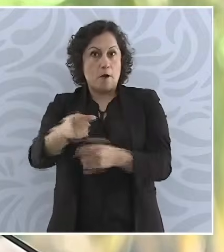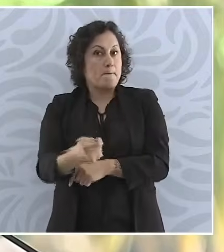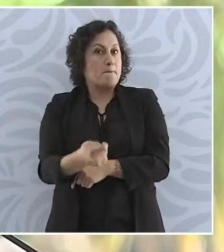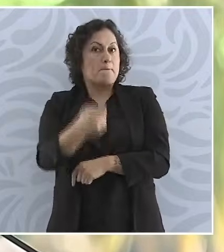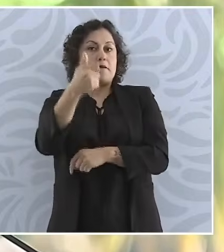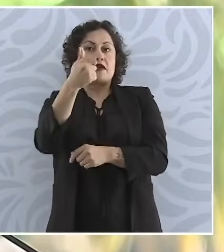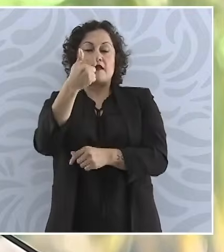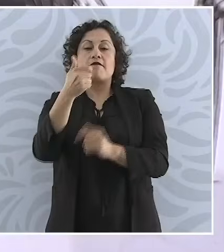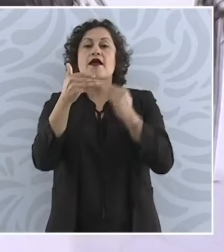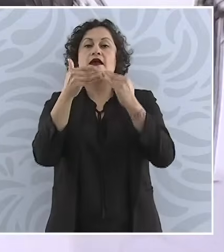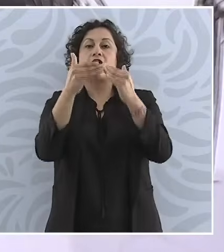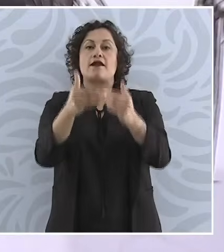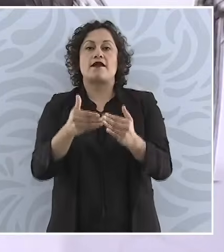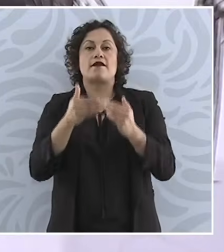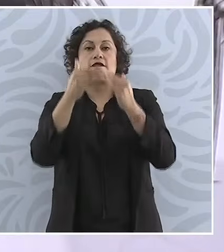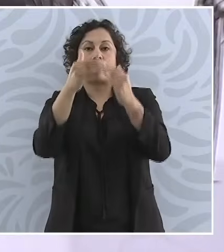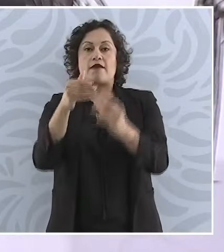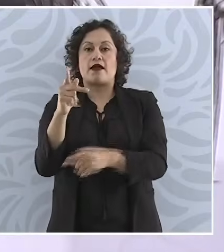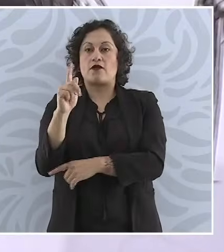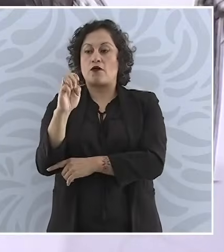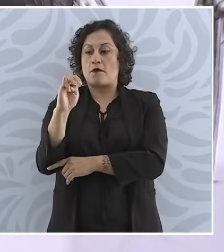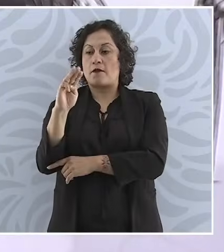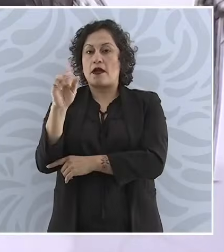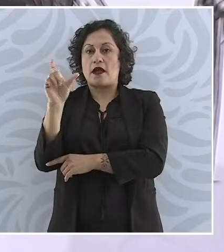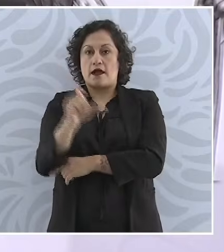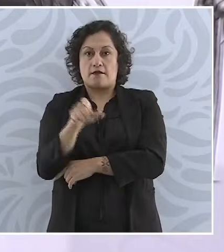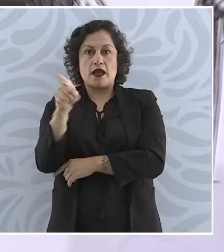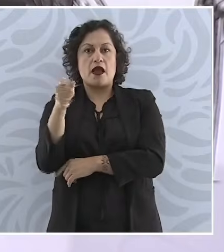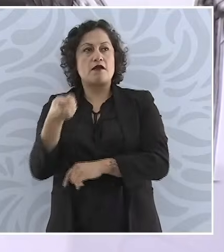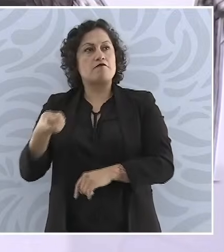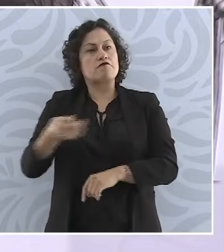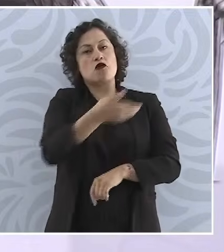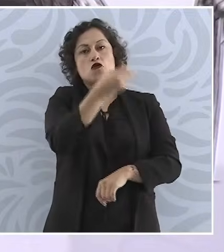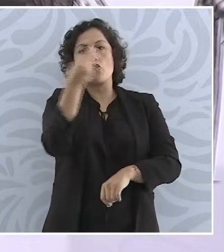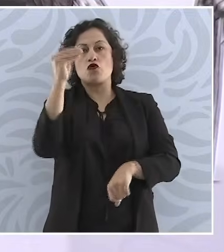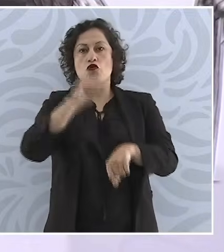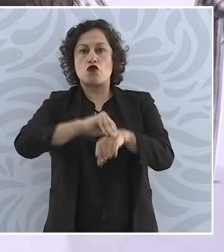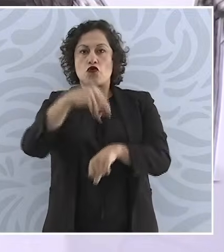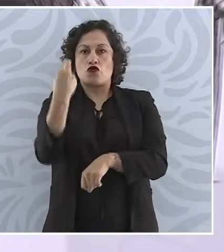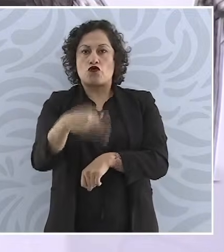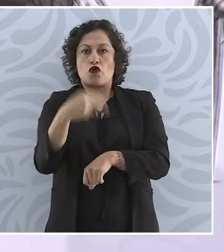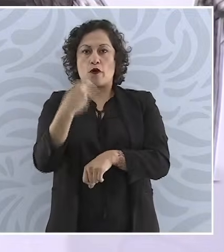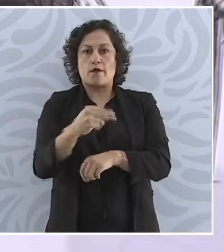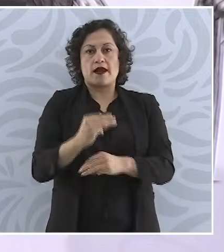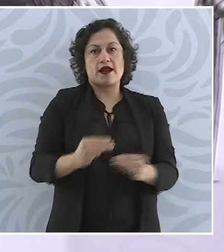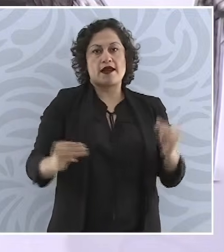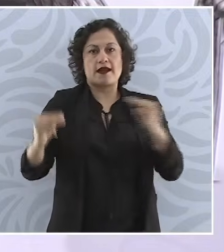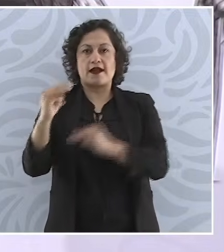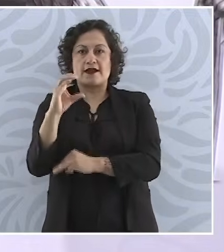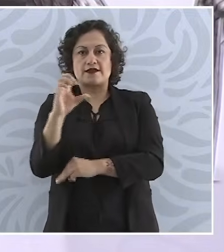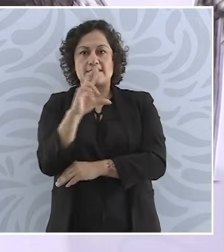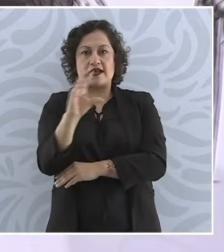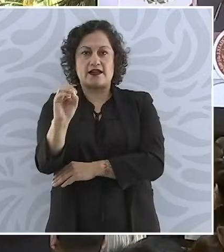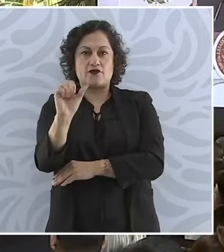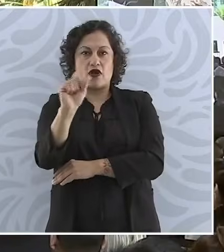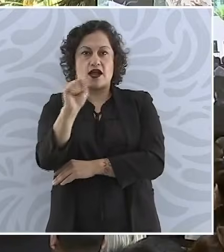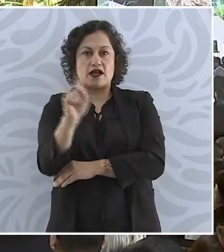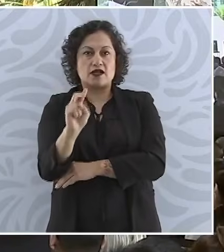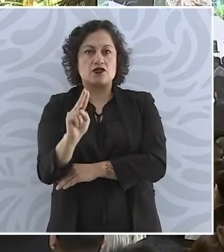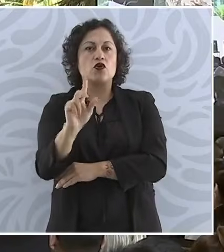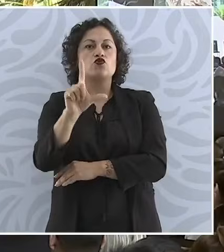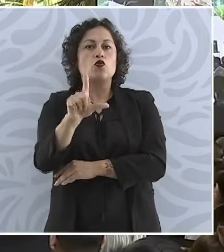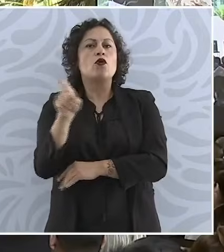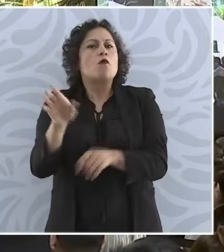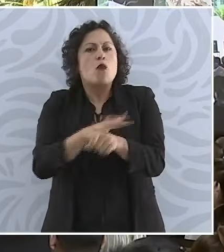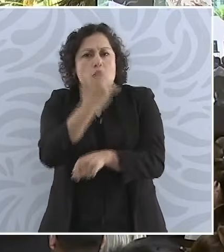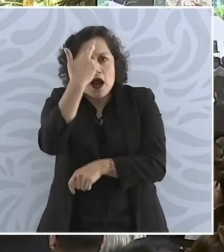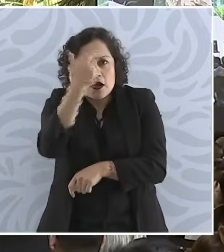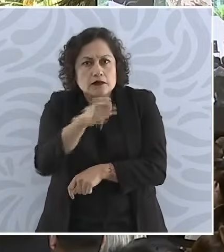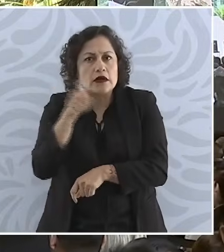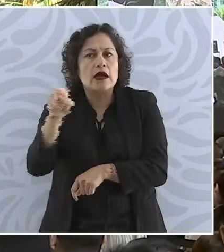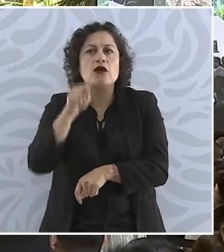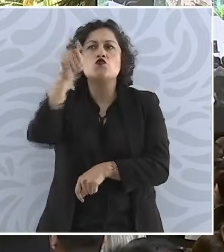mexicana le puso por nombre Cerro Azul pues así se llamó un yacimiento muy productivo el 21 de